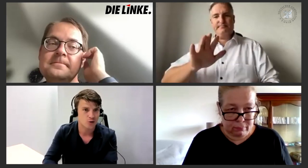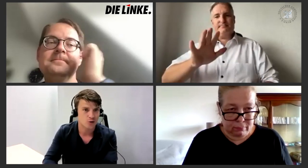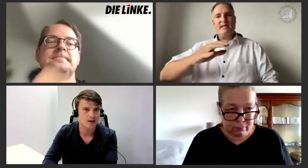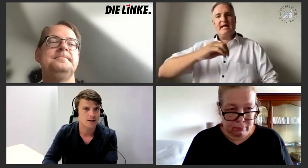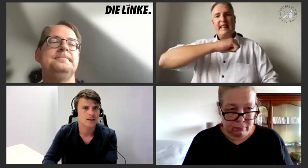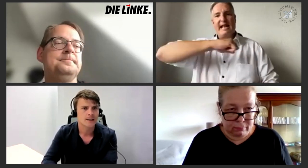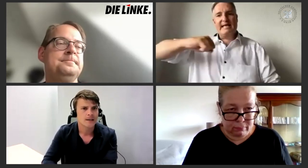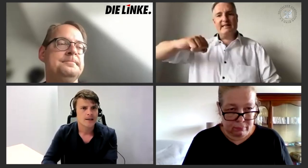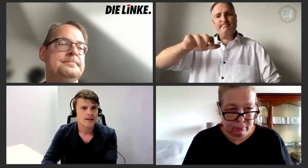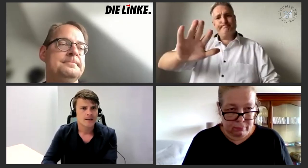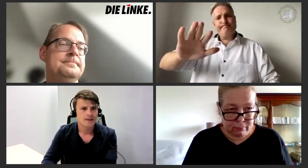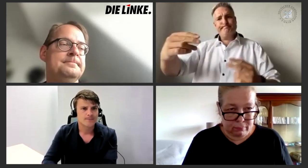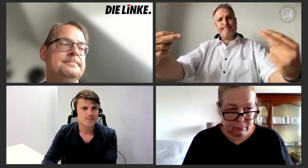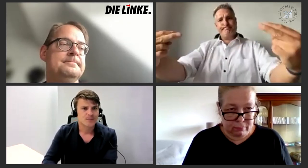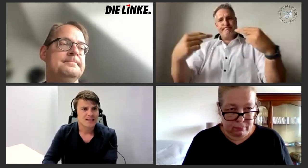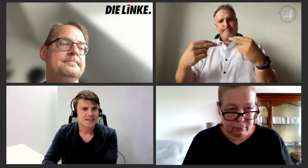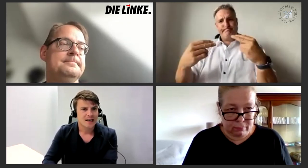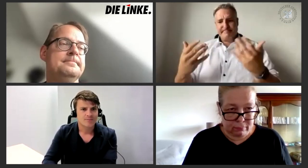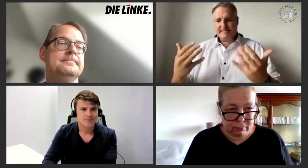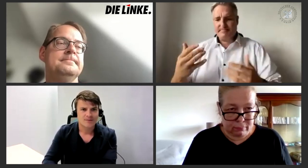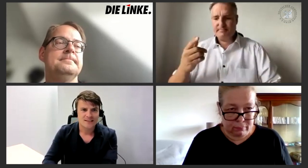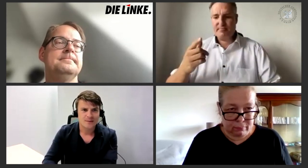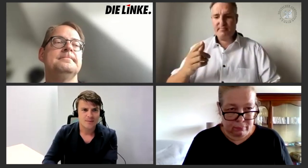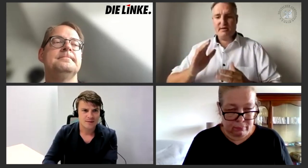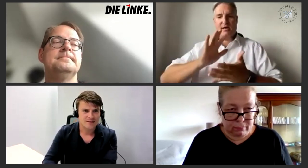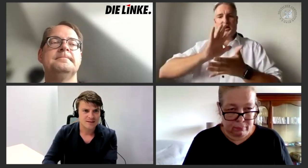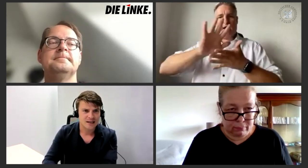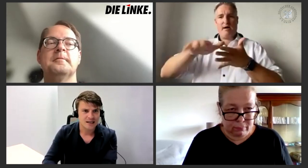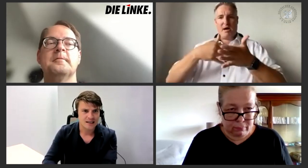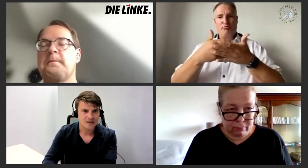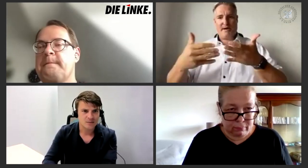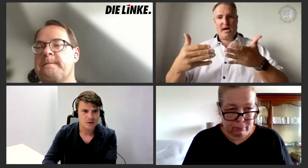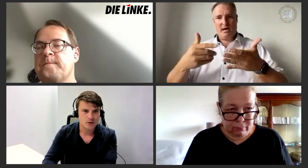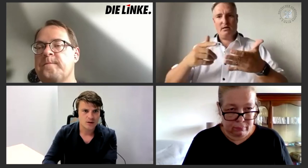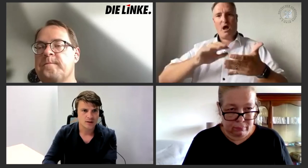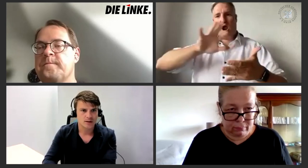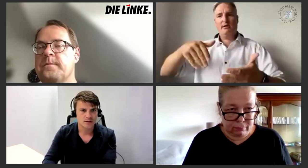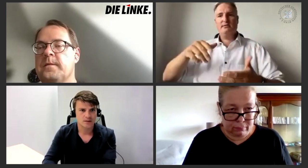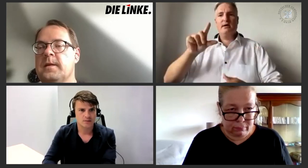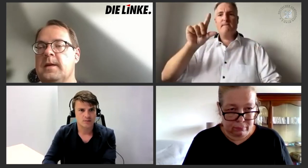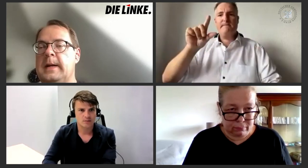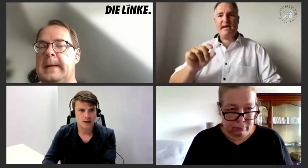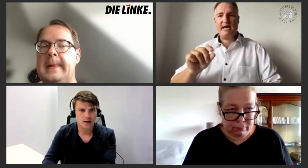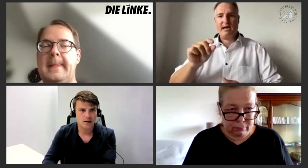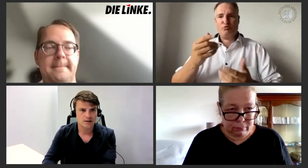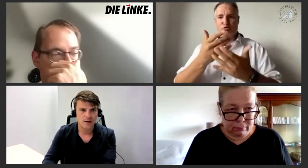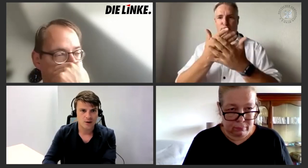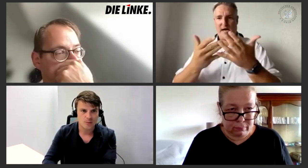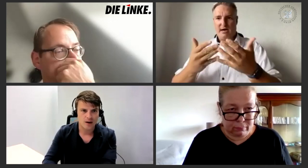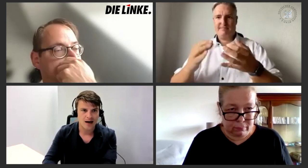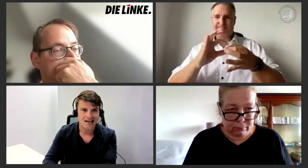Zur sechsten Frage: Förderung der Gebärdensprache. Wie ist die Perspektive der LINKEN bezüglich der